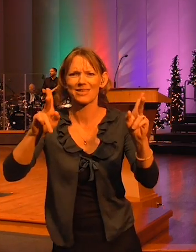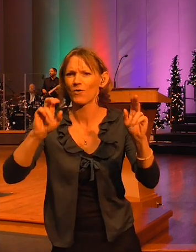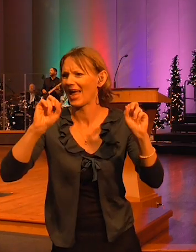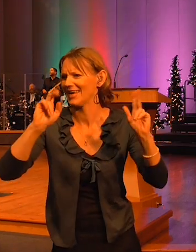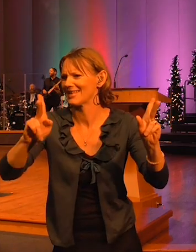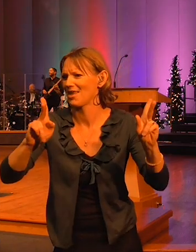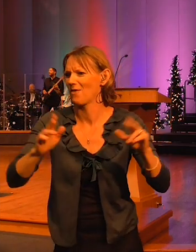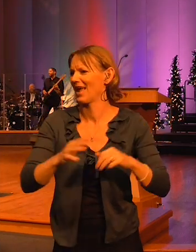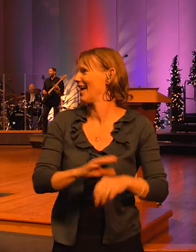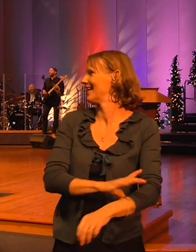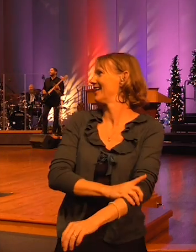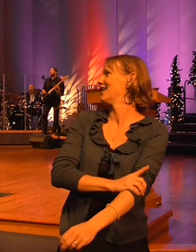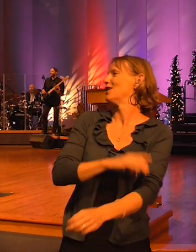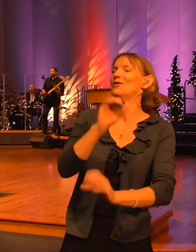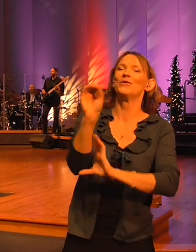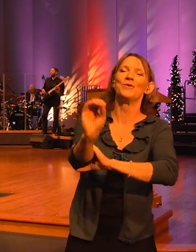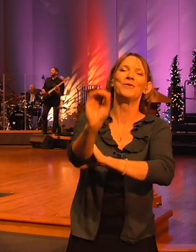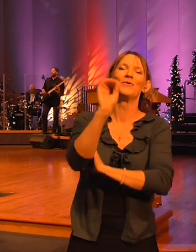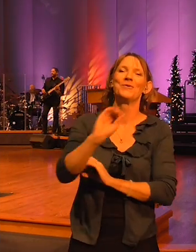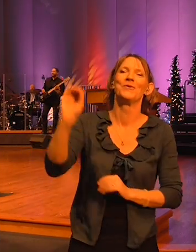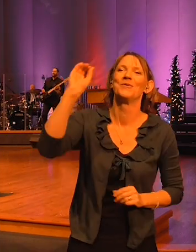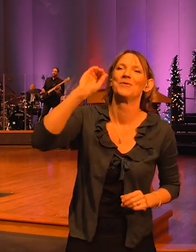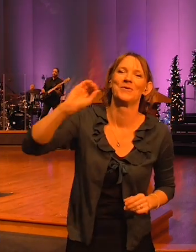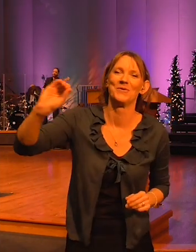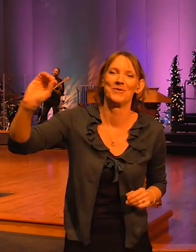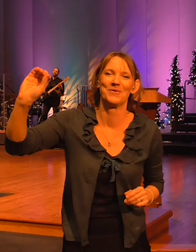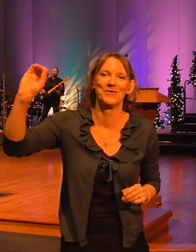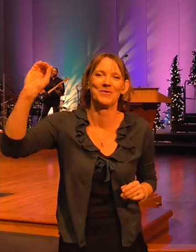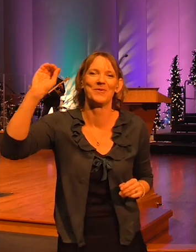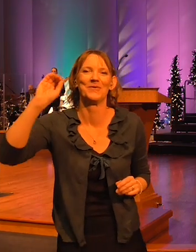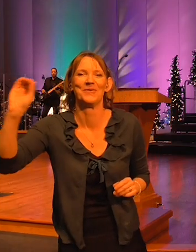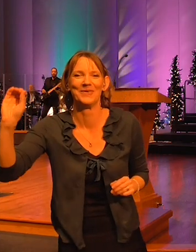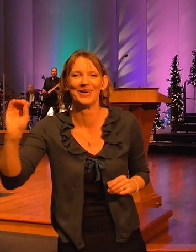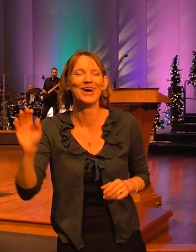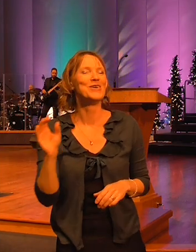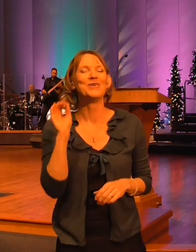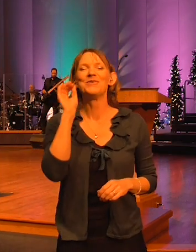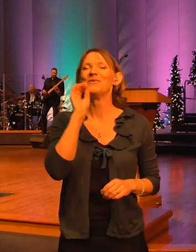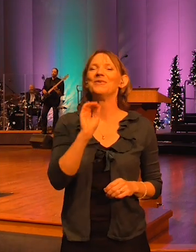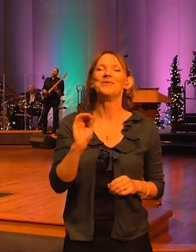oo oo